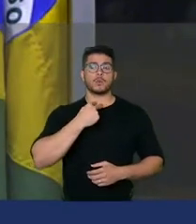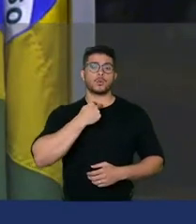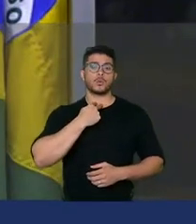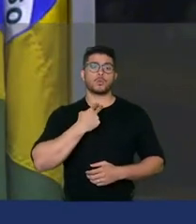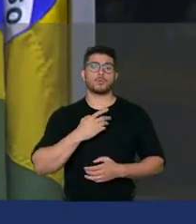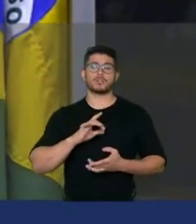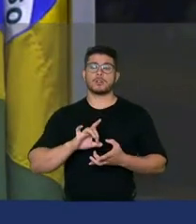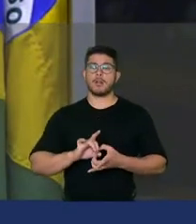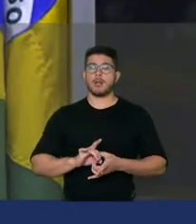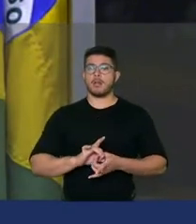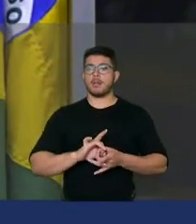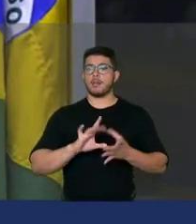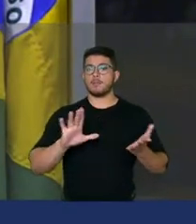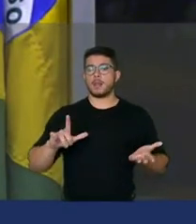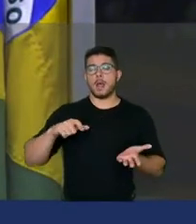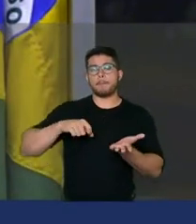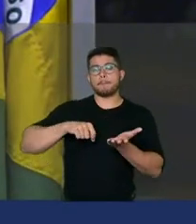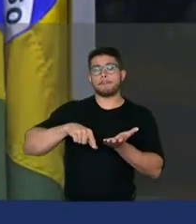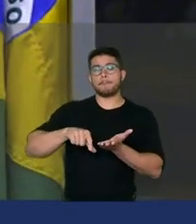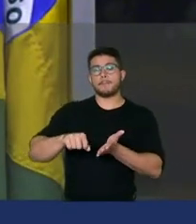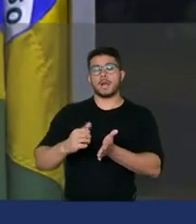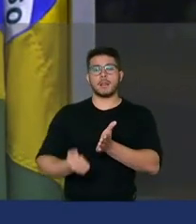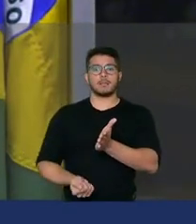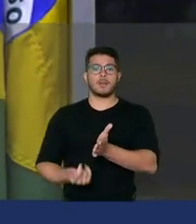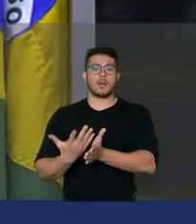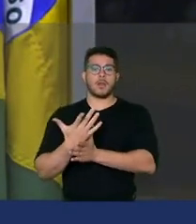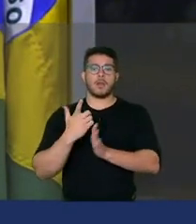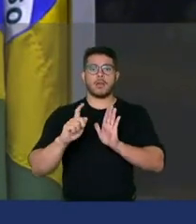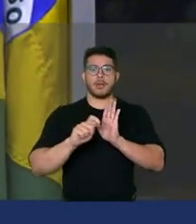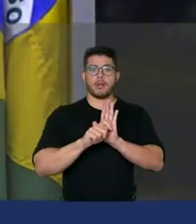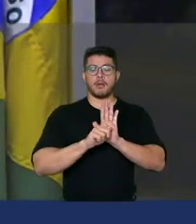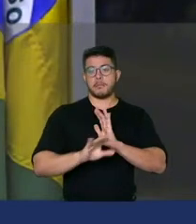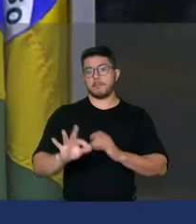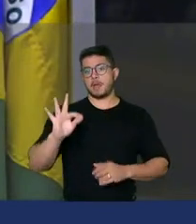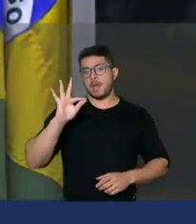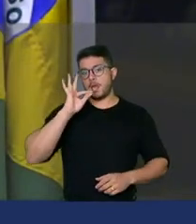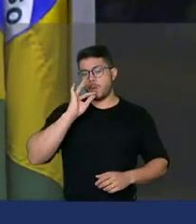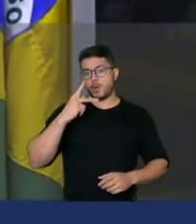CAMPAINHA]. E NÃO ABRINDO. O PRECEDENTE PERIGOSO VER MACONHA NO BRASIL QUE ESTÁ